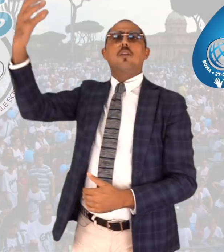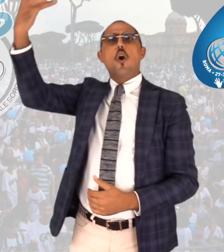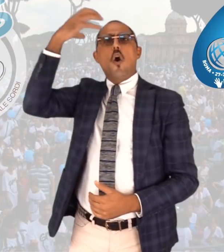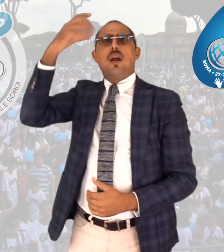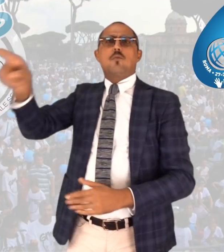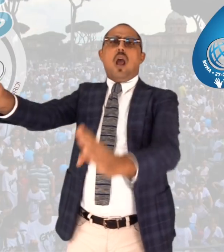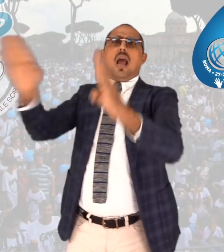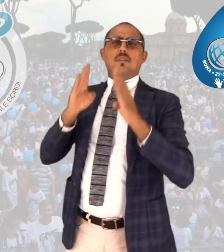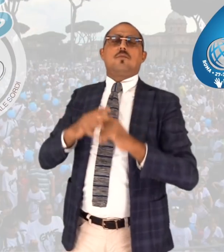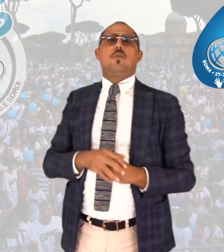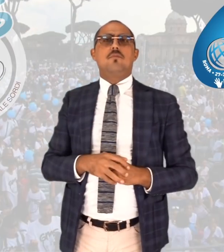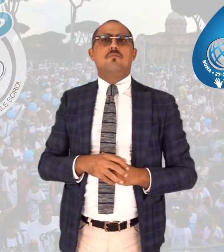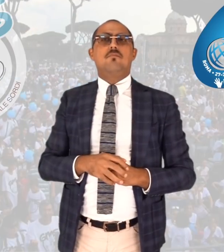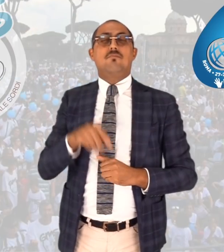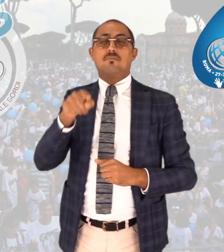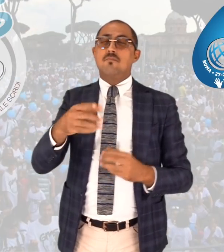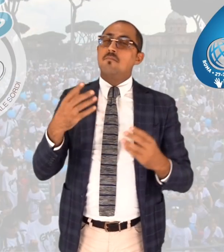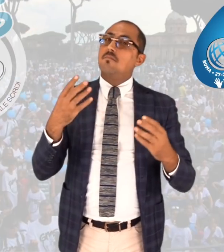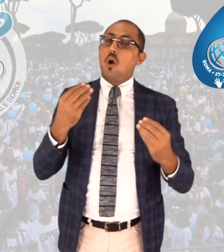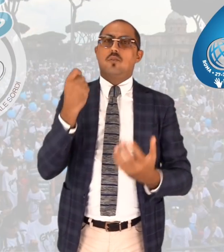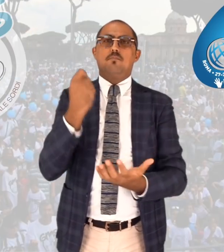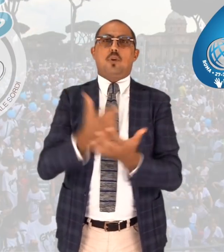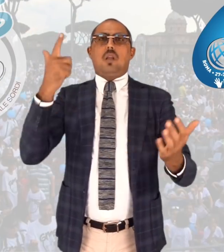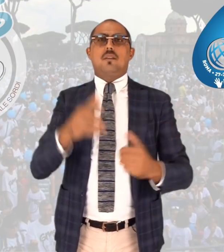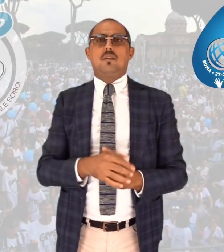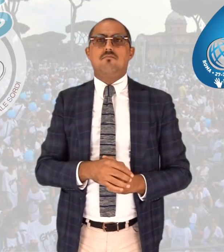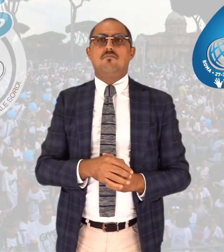per ottenere l'attenzione che ci spetta. Questo è molto importante,